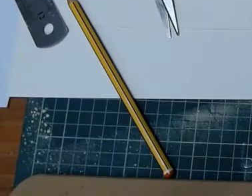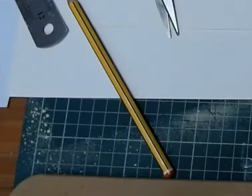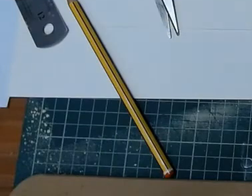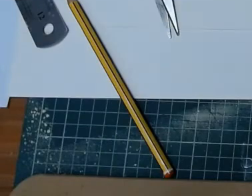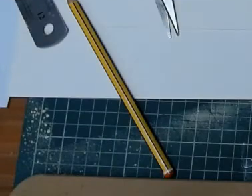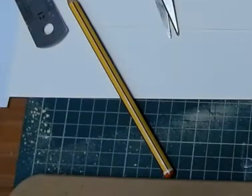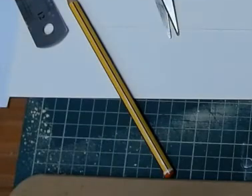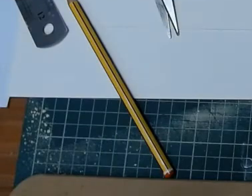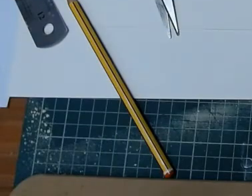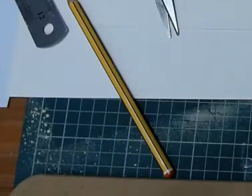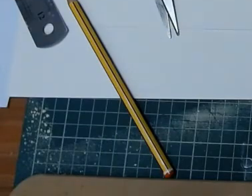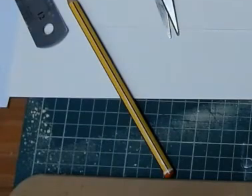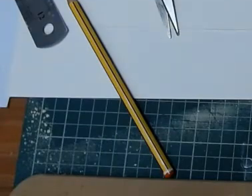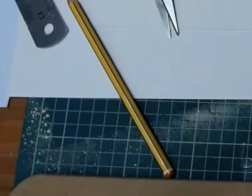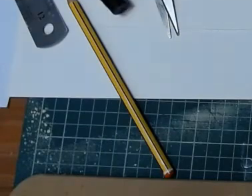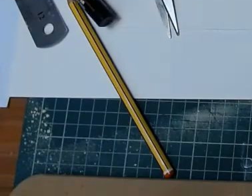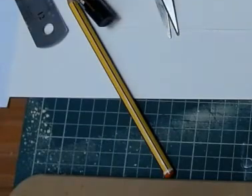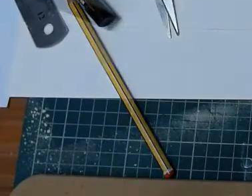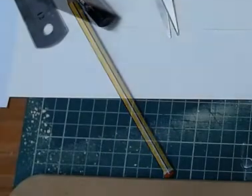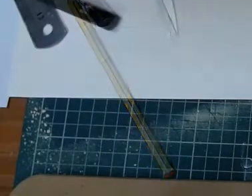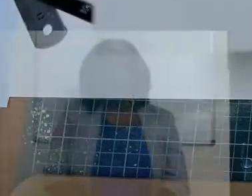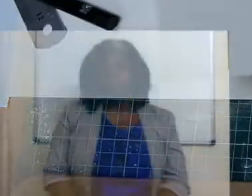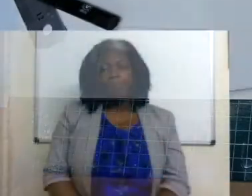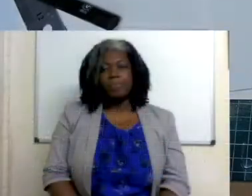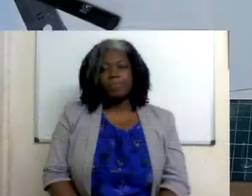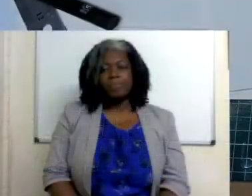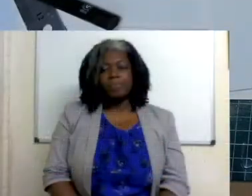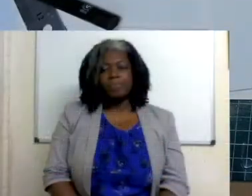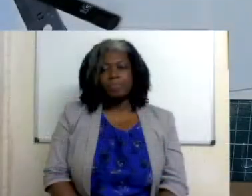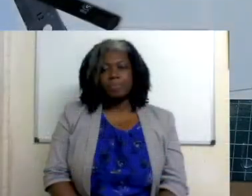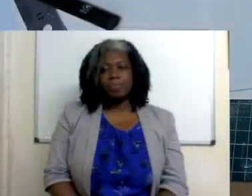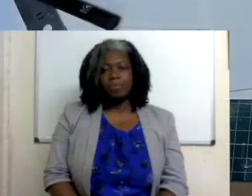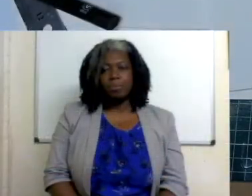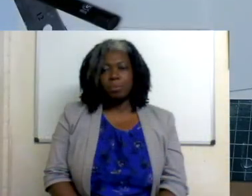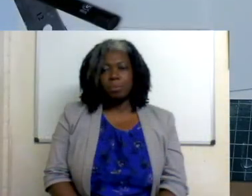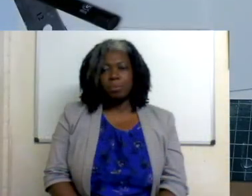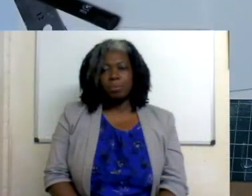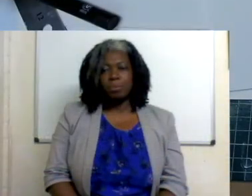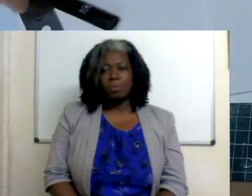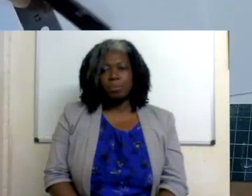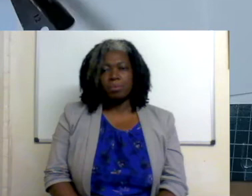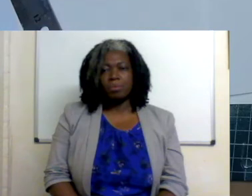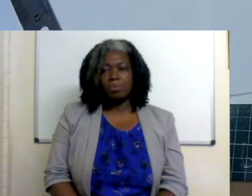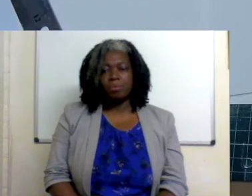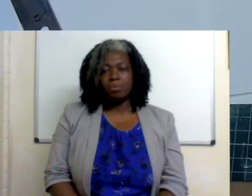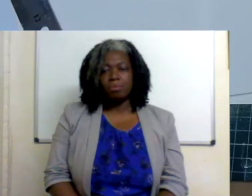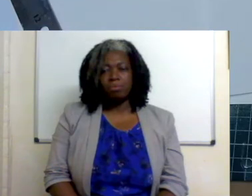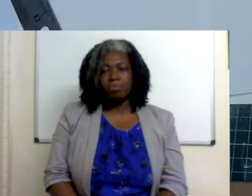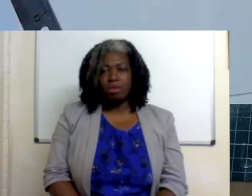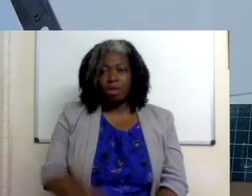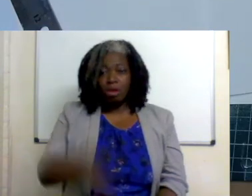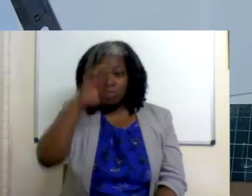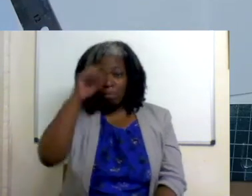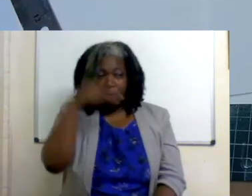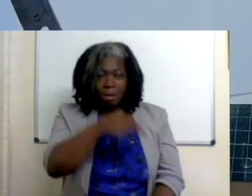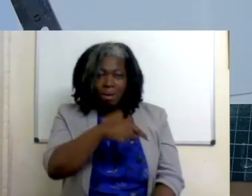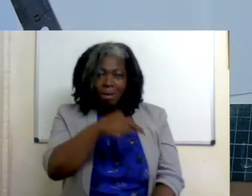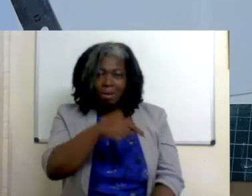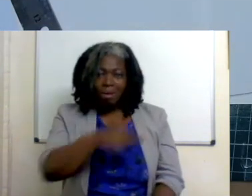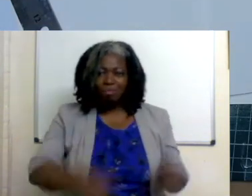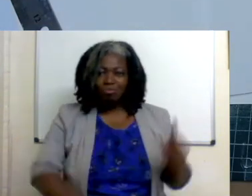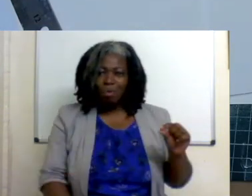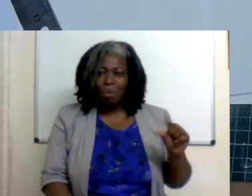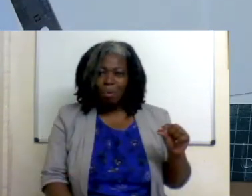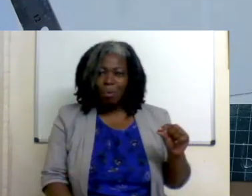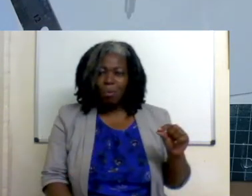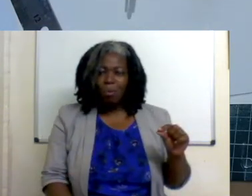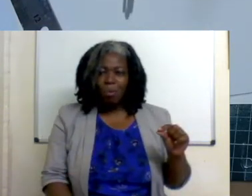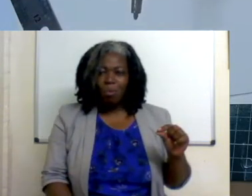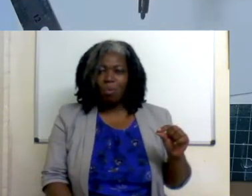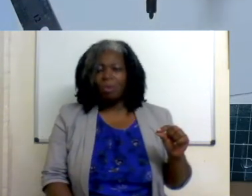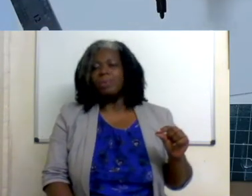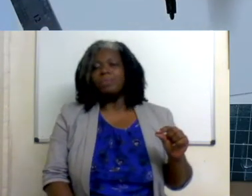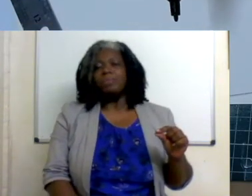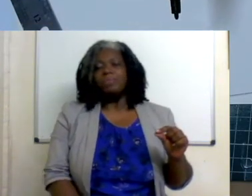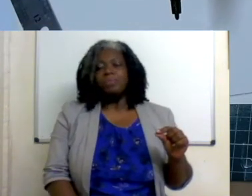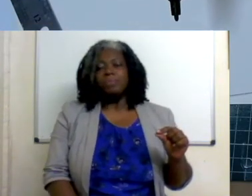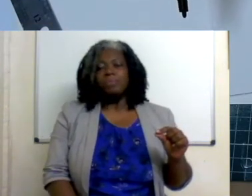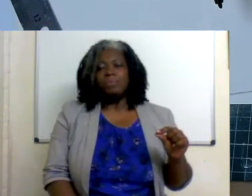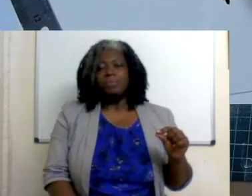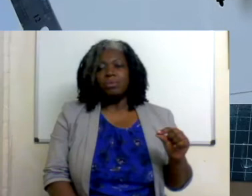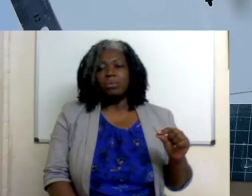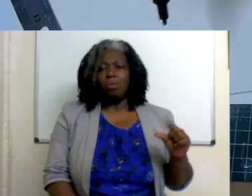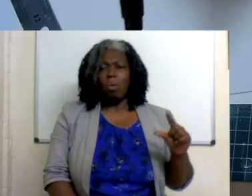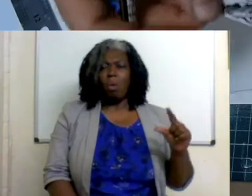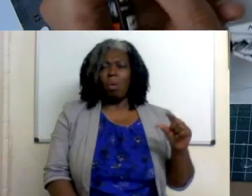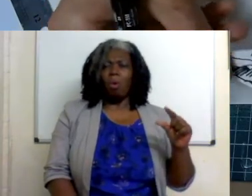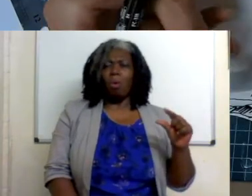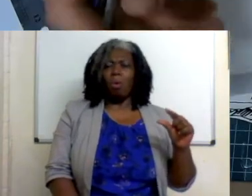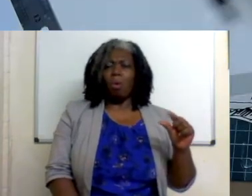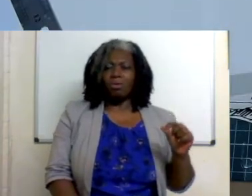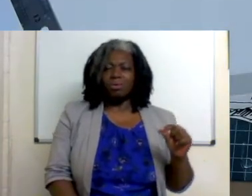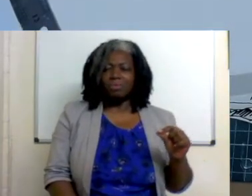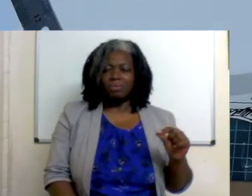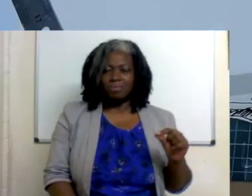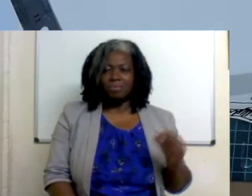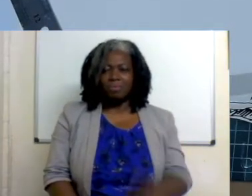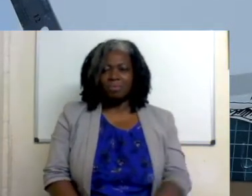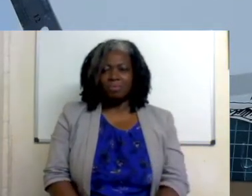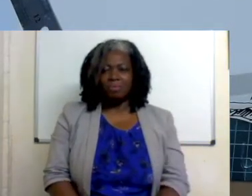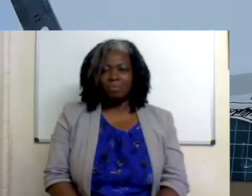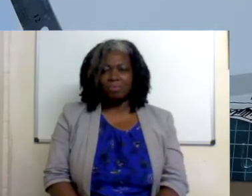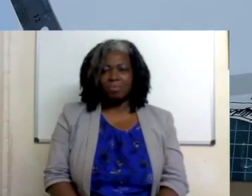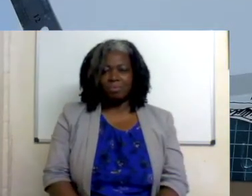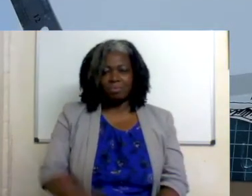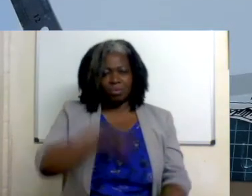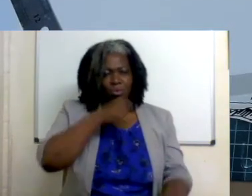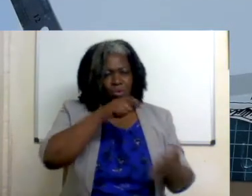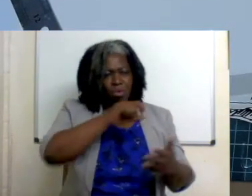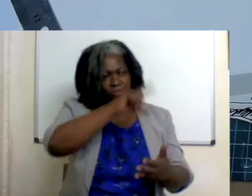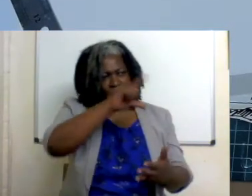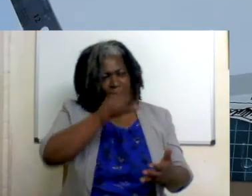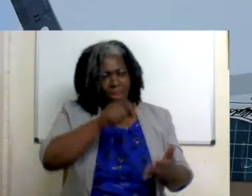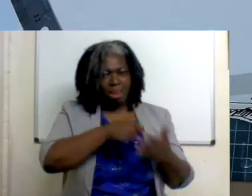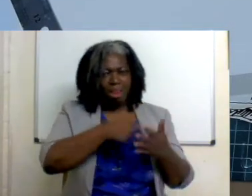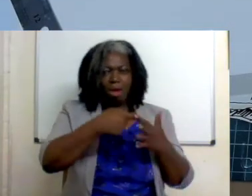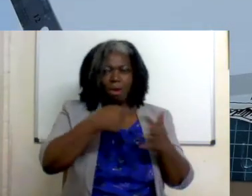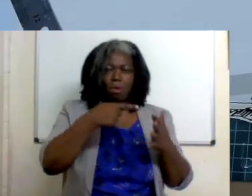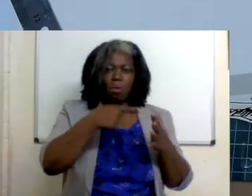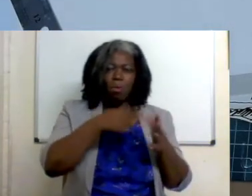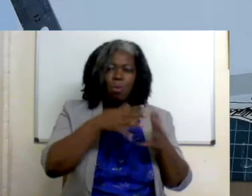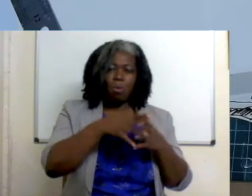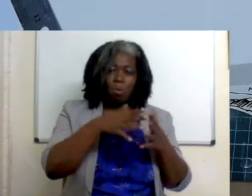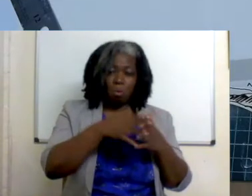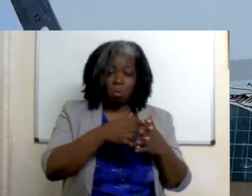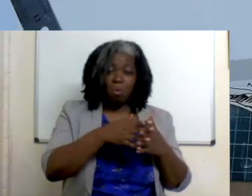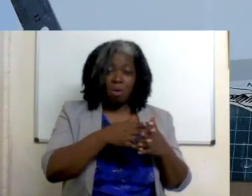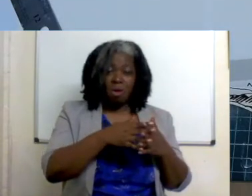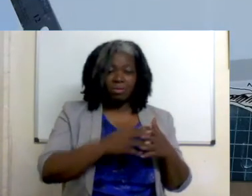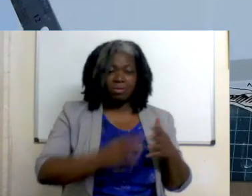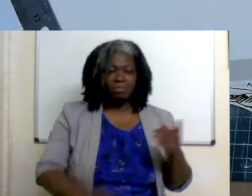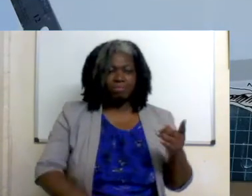komiksy. Pamatujete, co chtela ta vrana rict. Chtela udelat Kaaaav! A